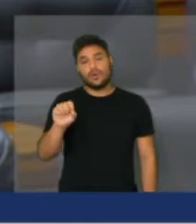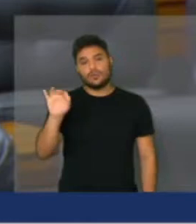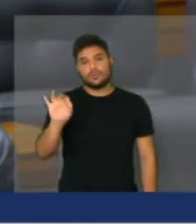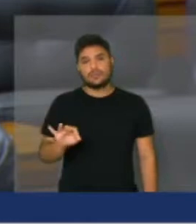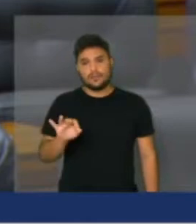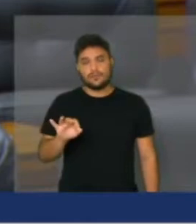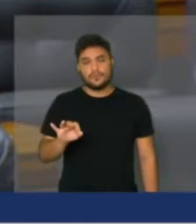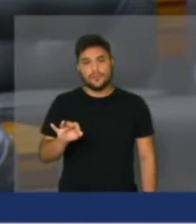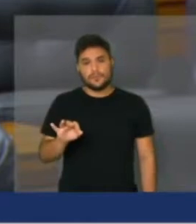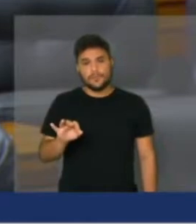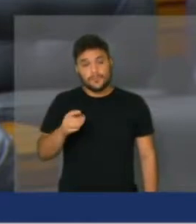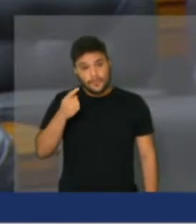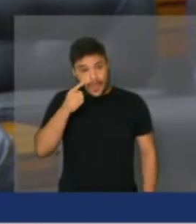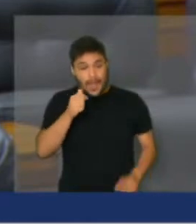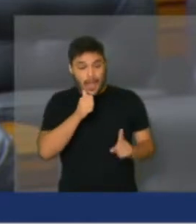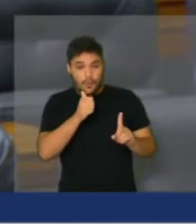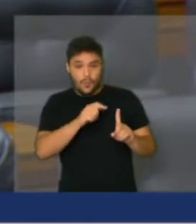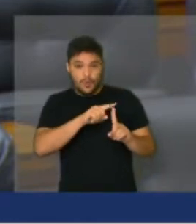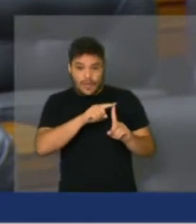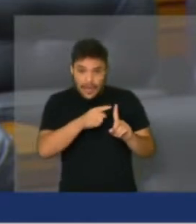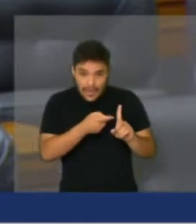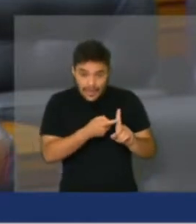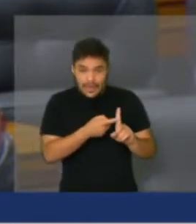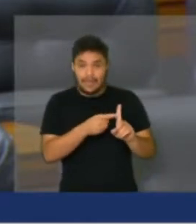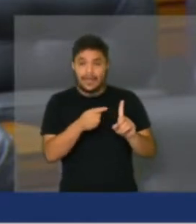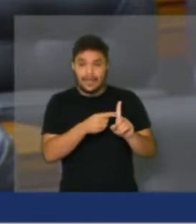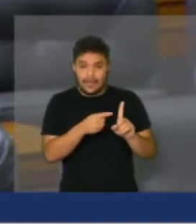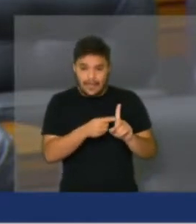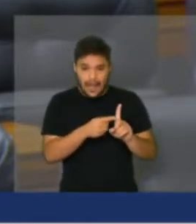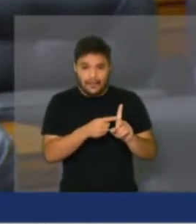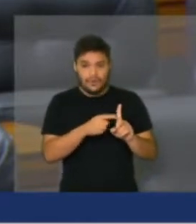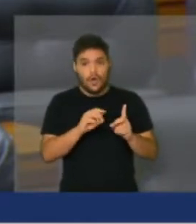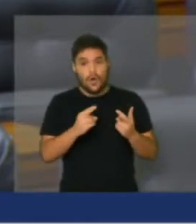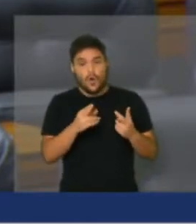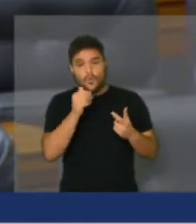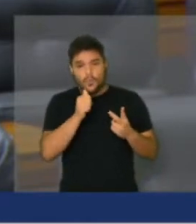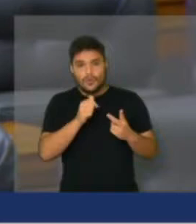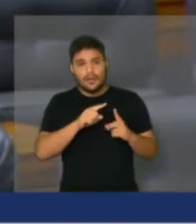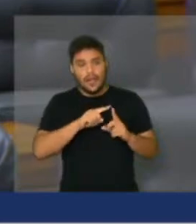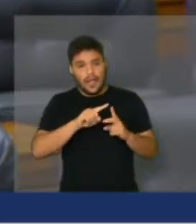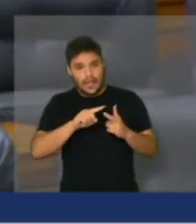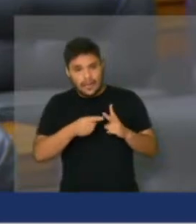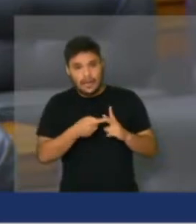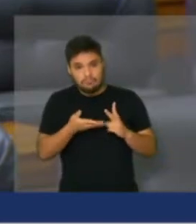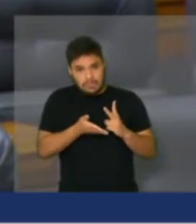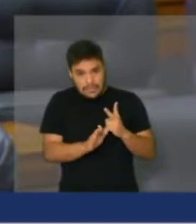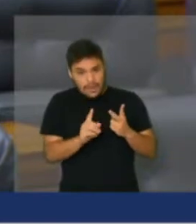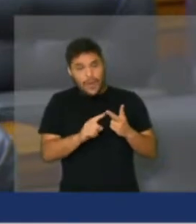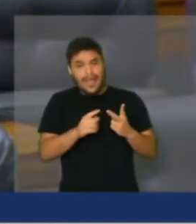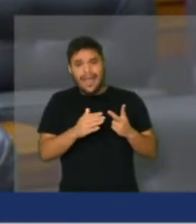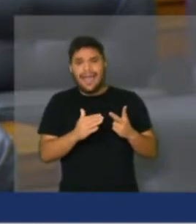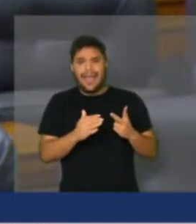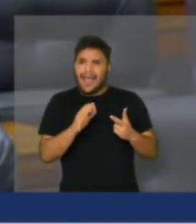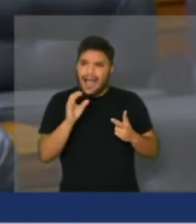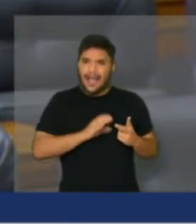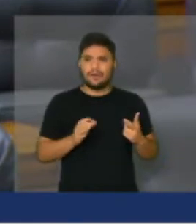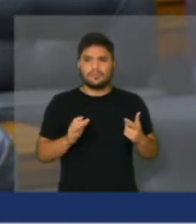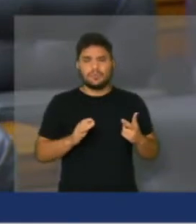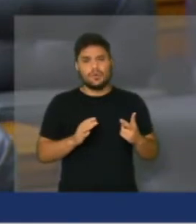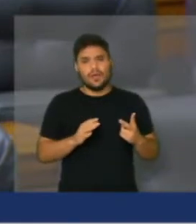DE 2,8% A CHANCE DE UMA GESTANTE E DE UMA PIRP RA MORRER NO BRASIL É ENORME. ESSA CASA APROVOU UMA LEGISLAÇÃO QUE AVANÇOU NA